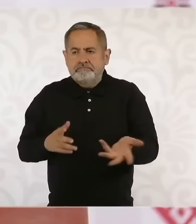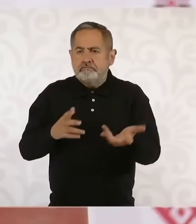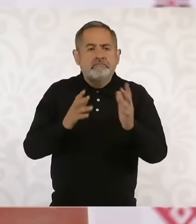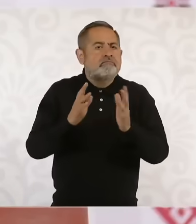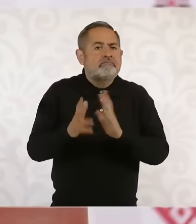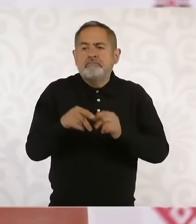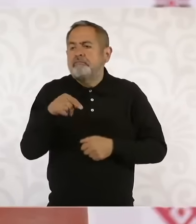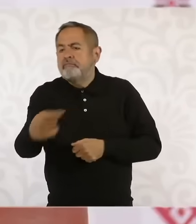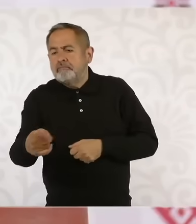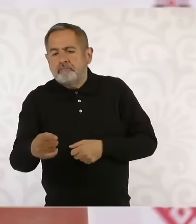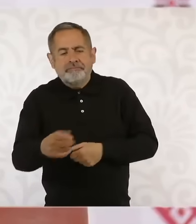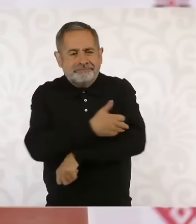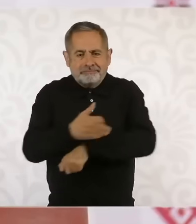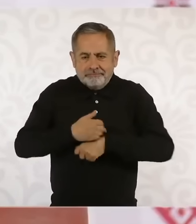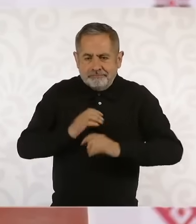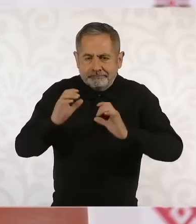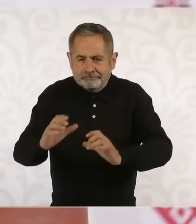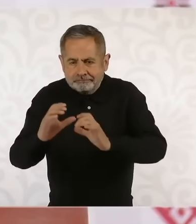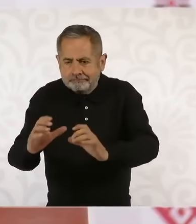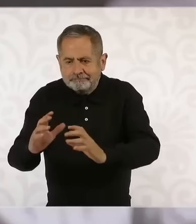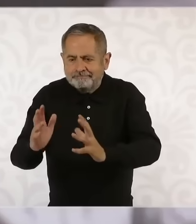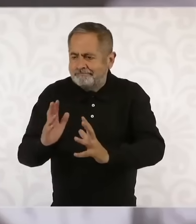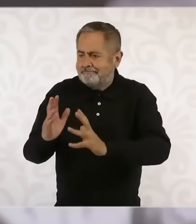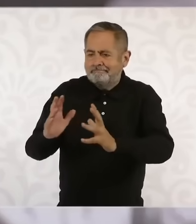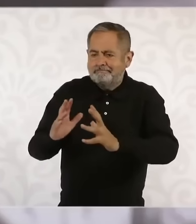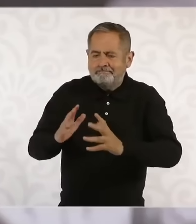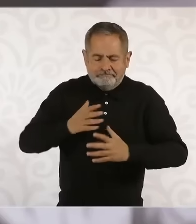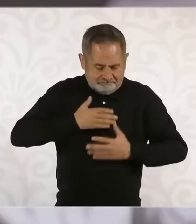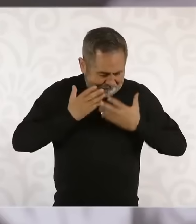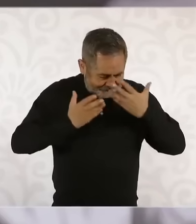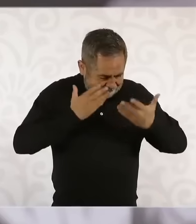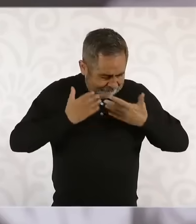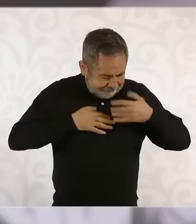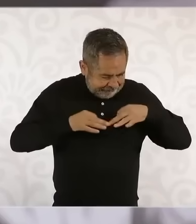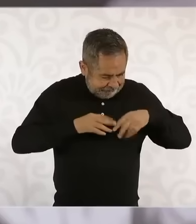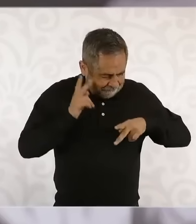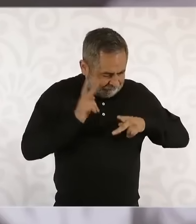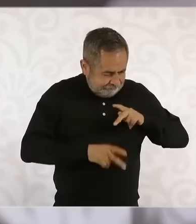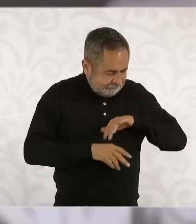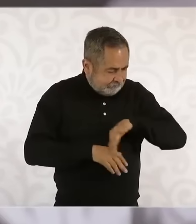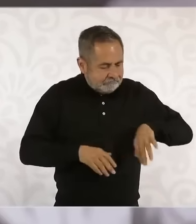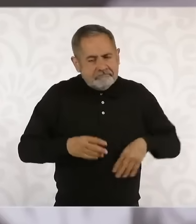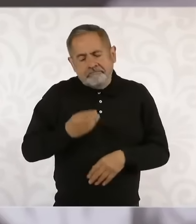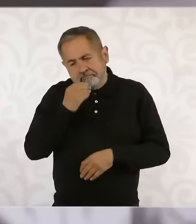pues tenemos que dejar parte nuestra actividad y eso tendrá que alcanzar una organización de